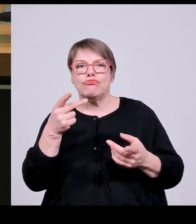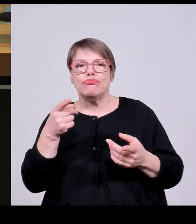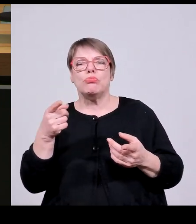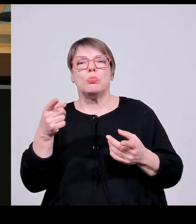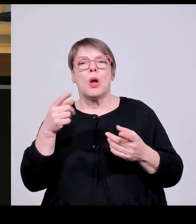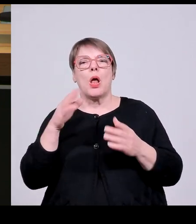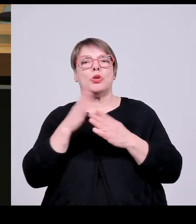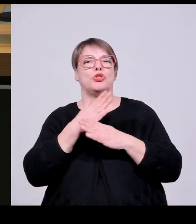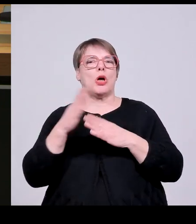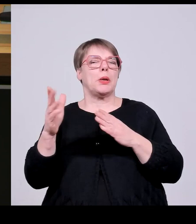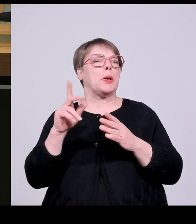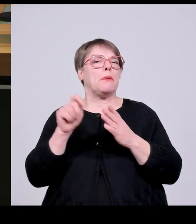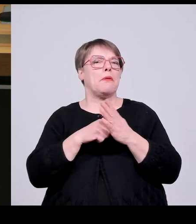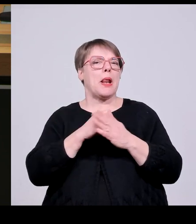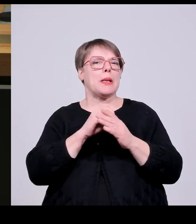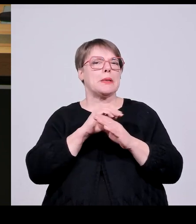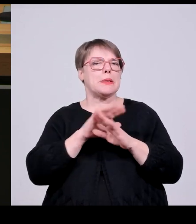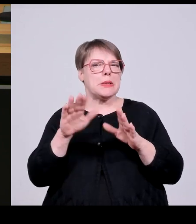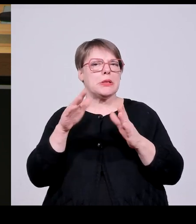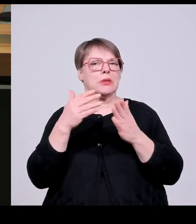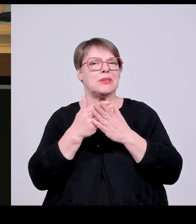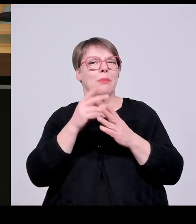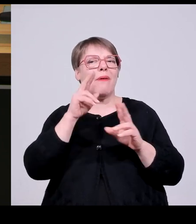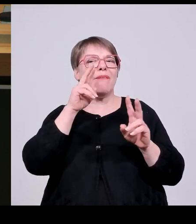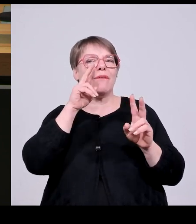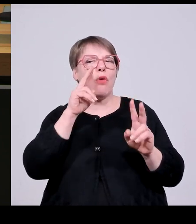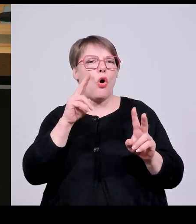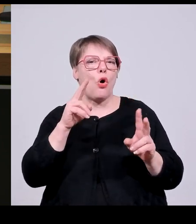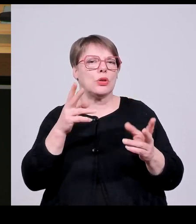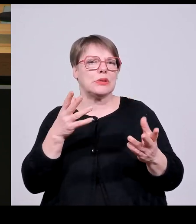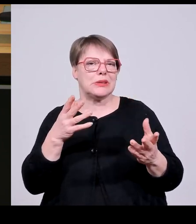Das war die AfD, die als Fundament der Verfassun,